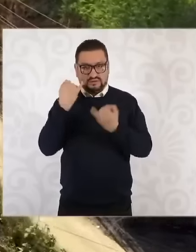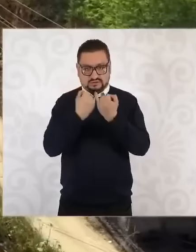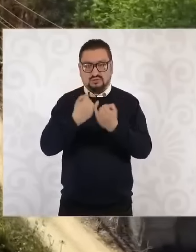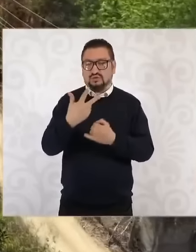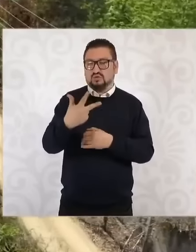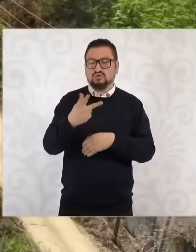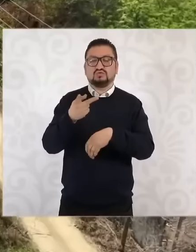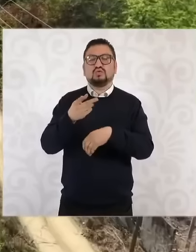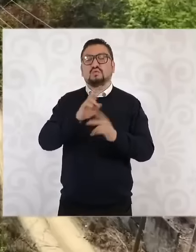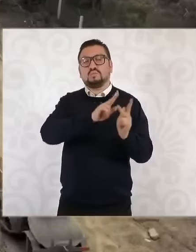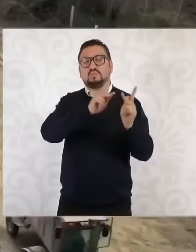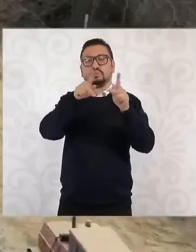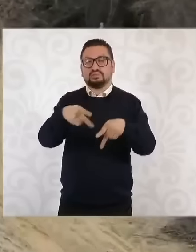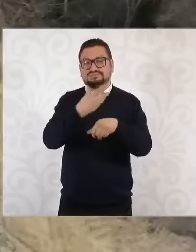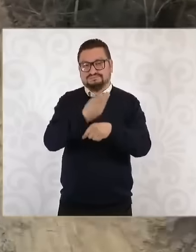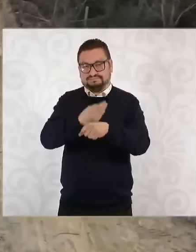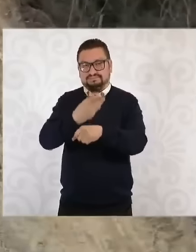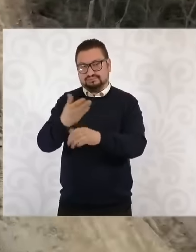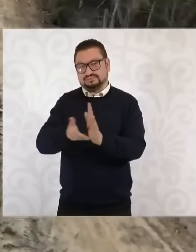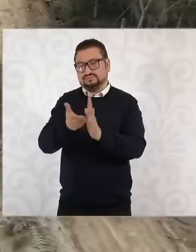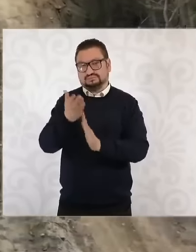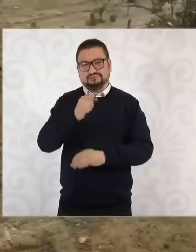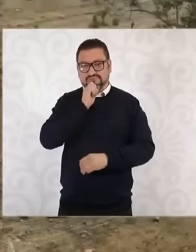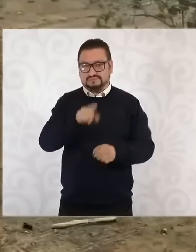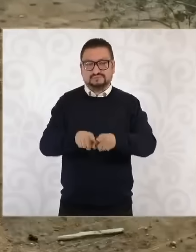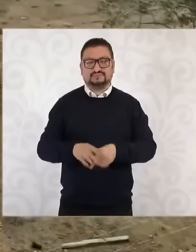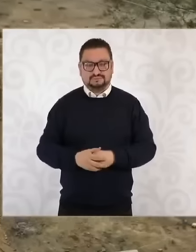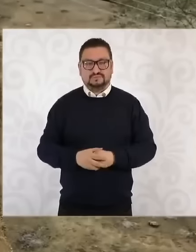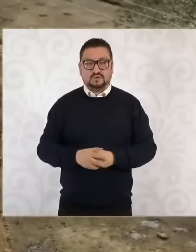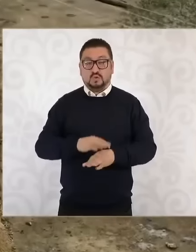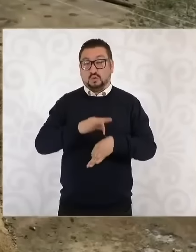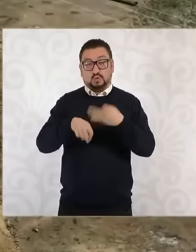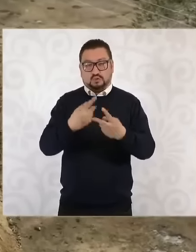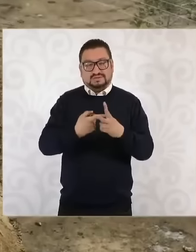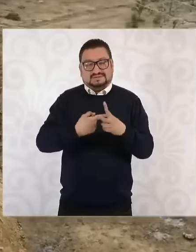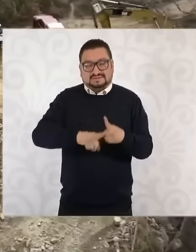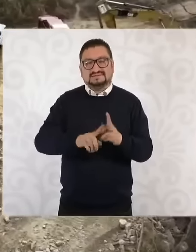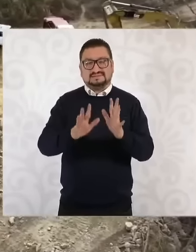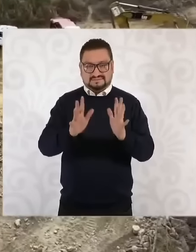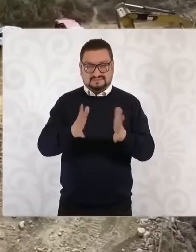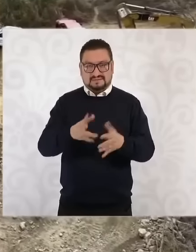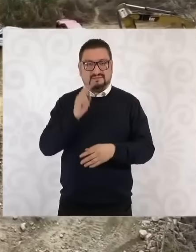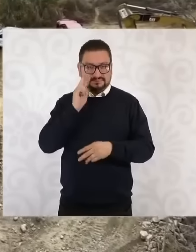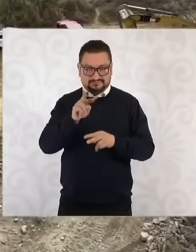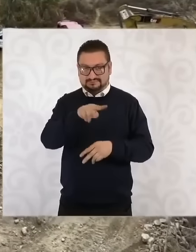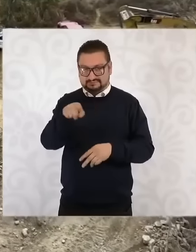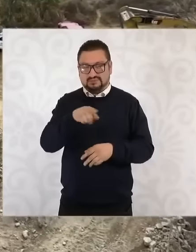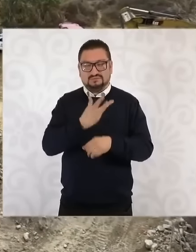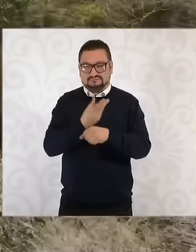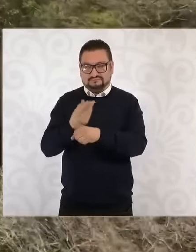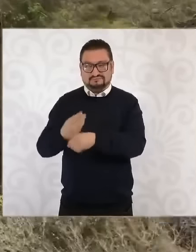puentes adicionales. Todo esto también ya inició aquí algunas de las imágenes de los trabajos en